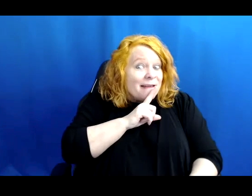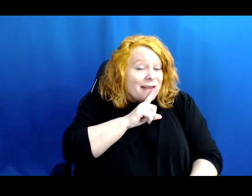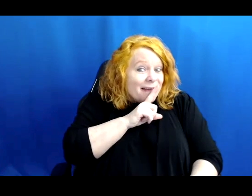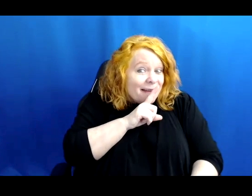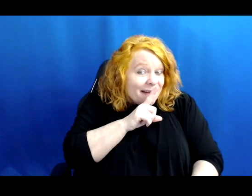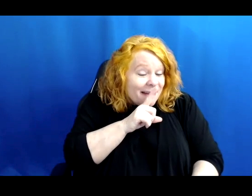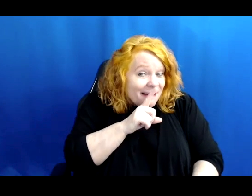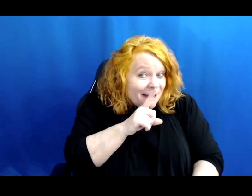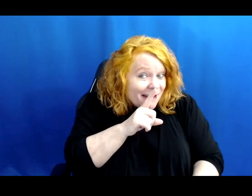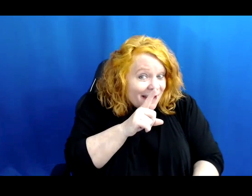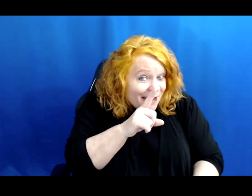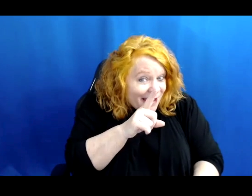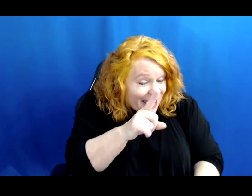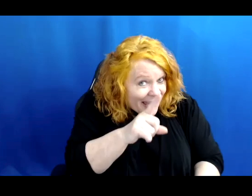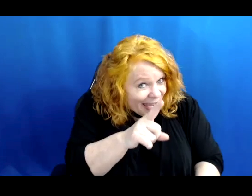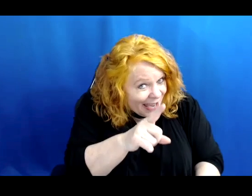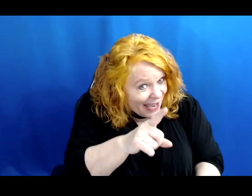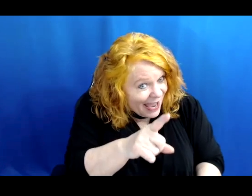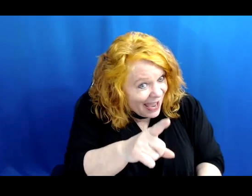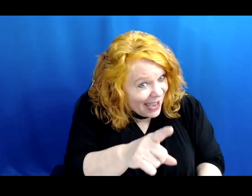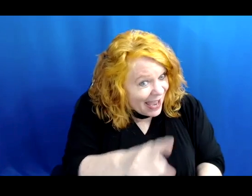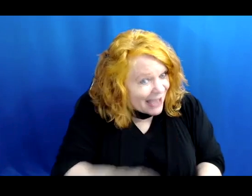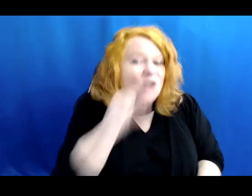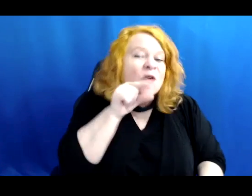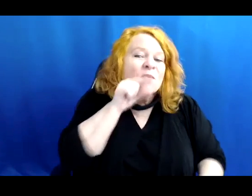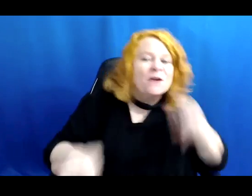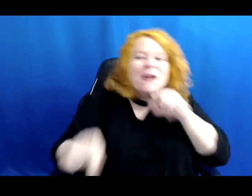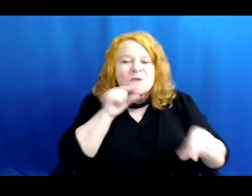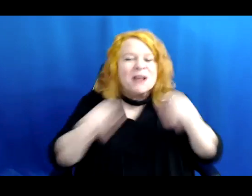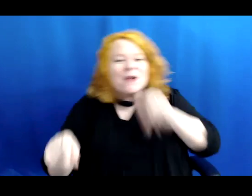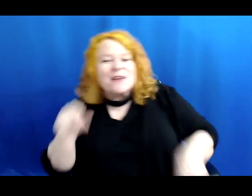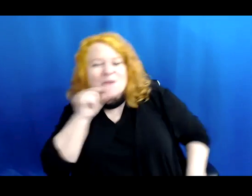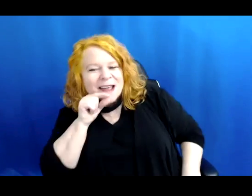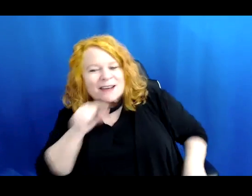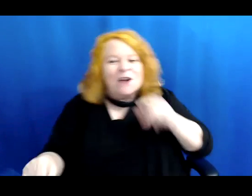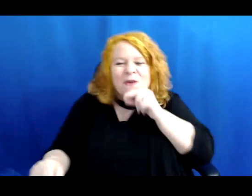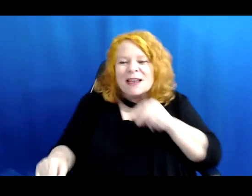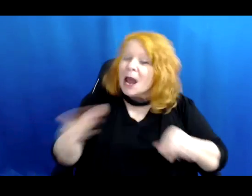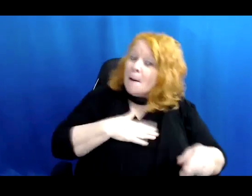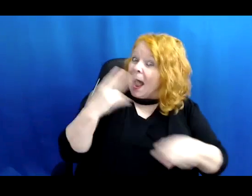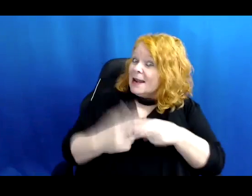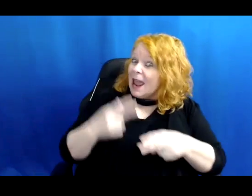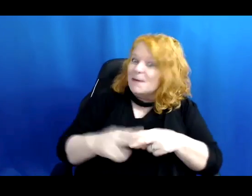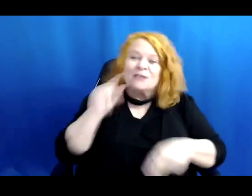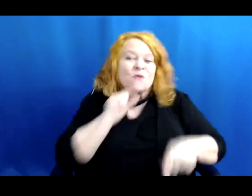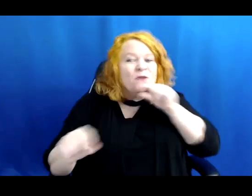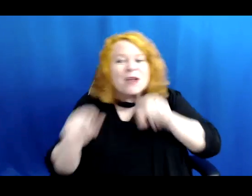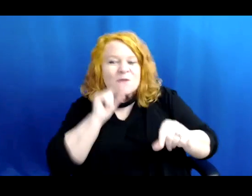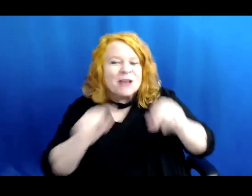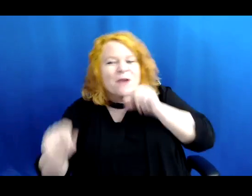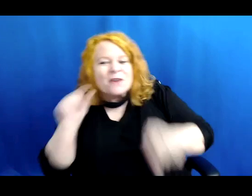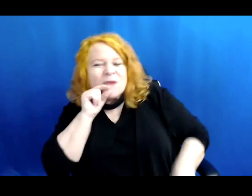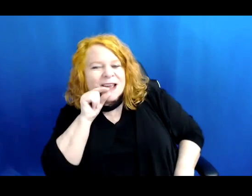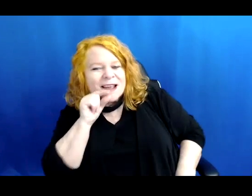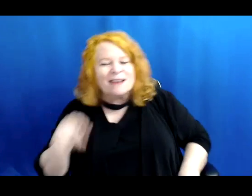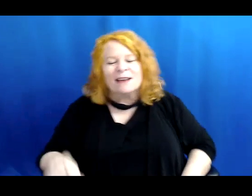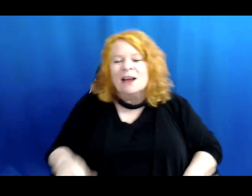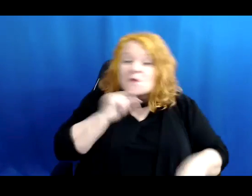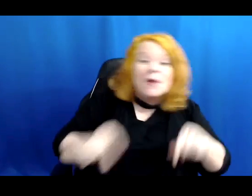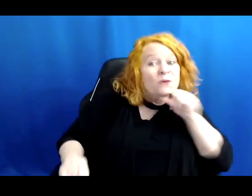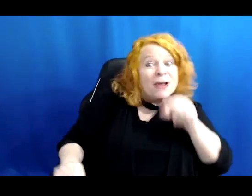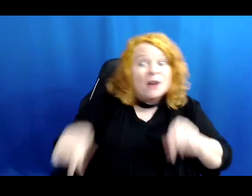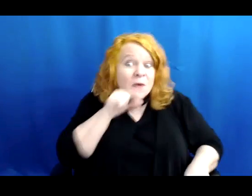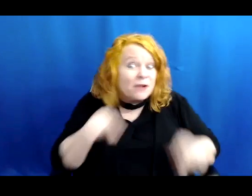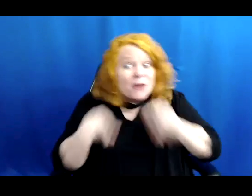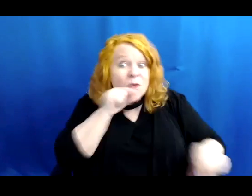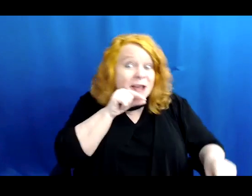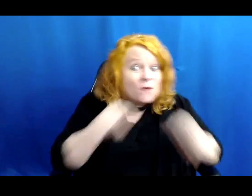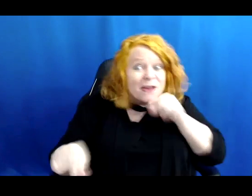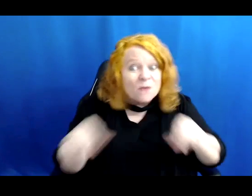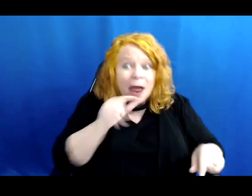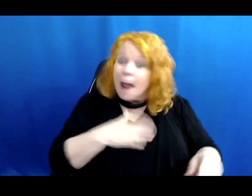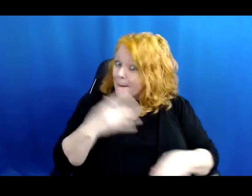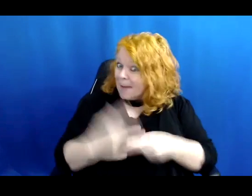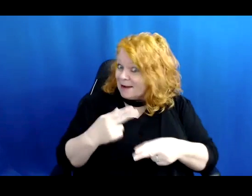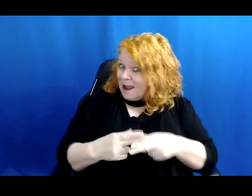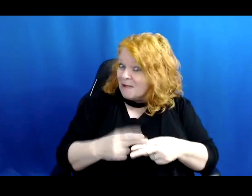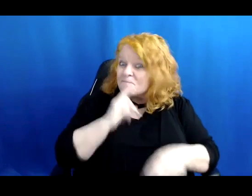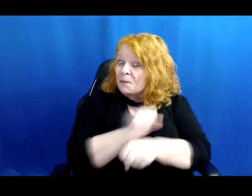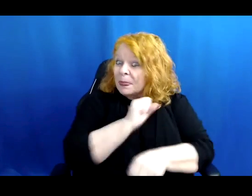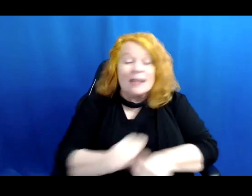My name is Gwyn Gwyn Gwyn Gwyn, Gwyn-ee, Gwyn Gwyn. My name is Gwyn Gwyn Gwyn Gwyn, Gwyn-ee,